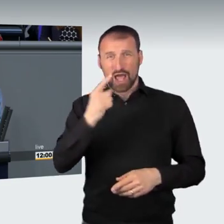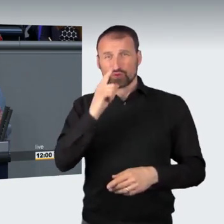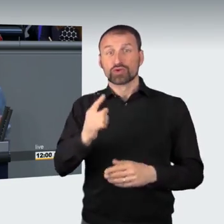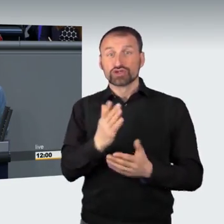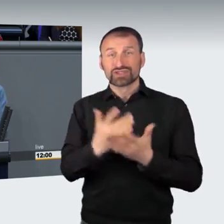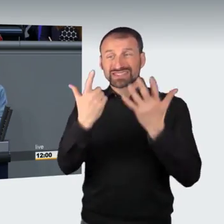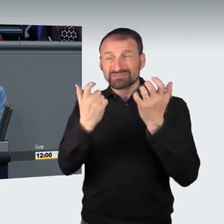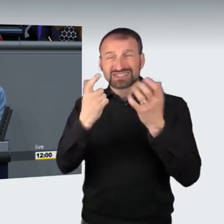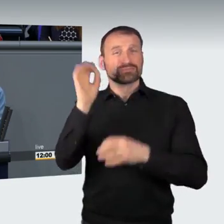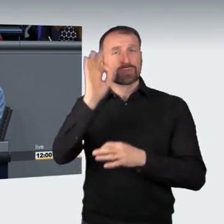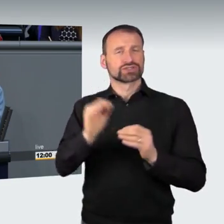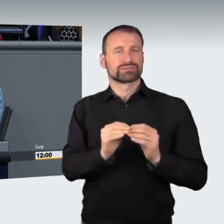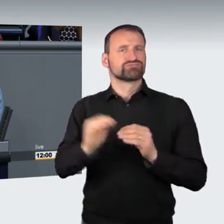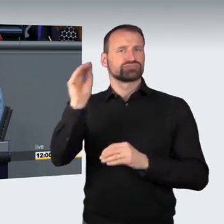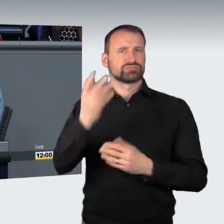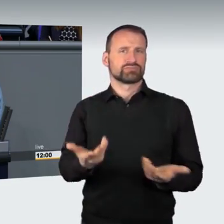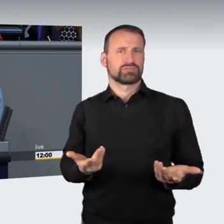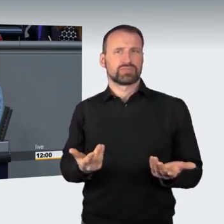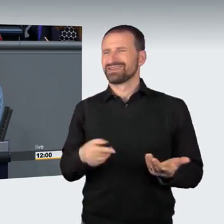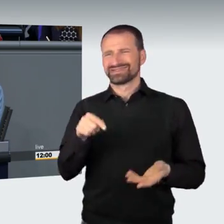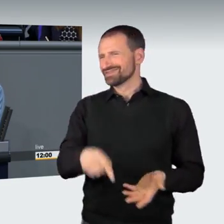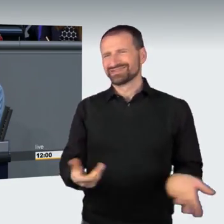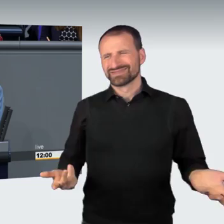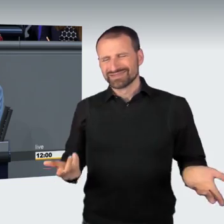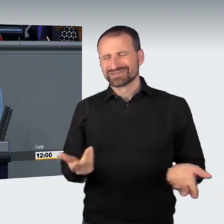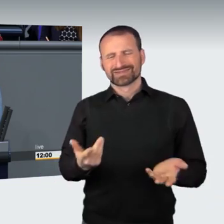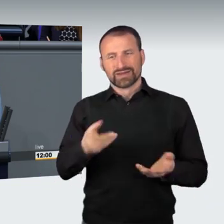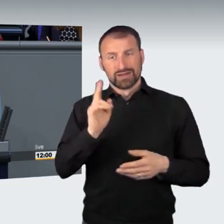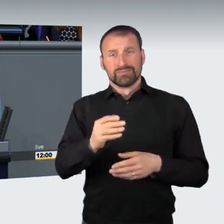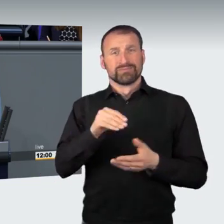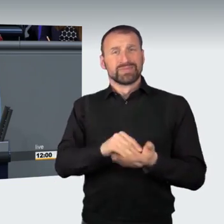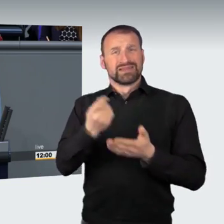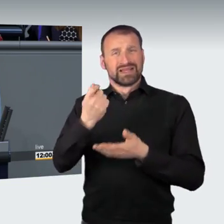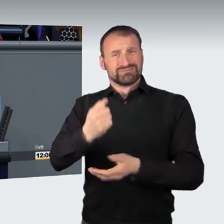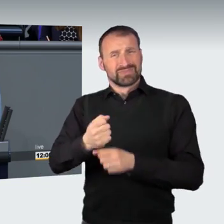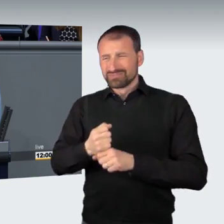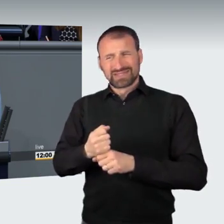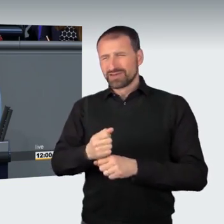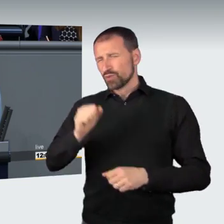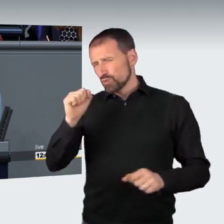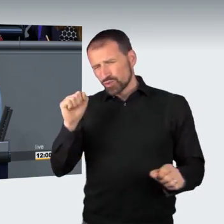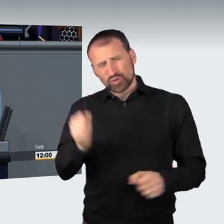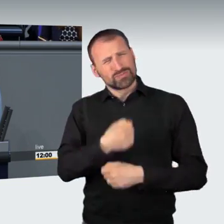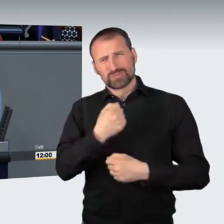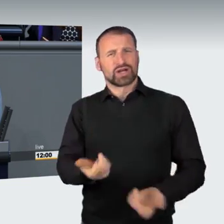ist ein Rohrkrepierer. Hier rächen sich einfach die zahlreichen Ausnahmen, die die Union auf Druck der Immobilienwirtschaft damals in das Gesetz